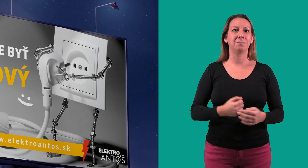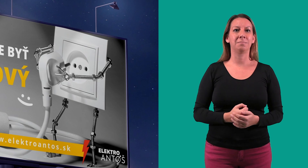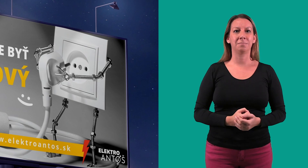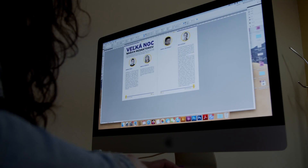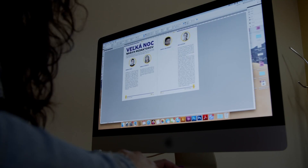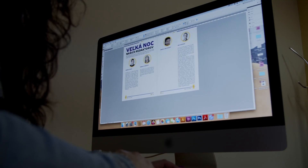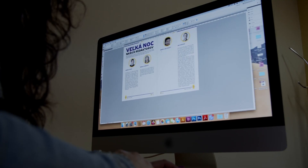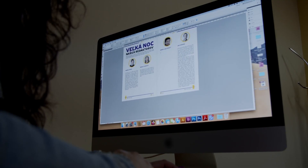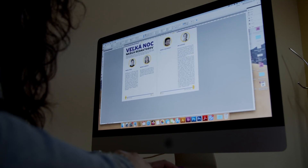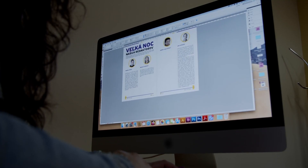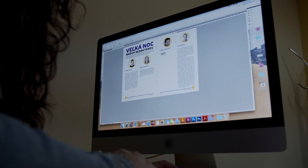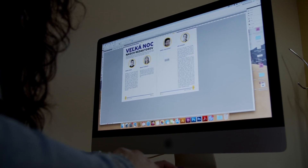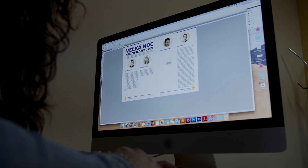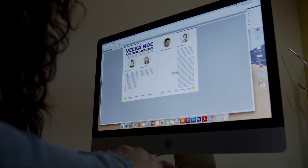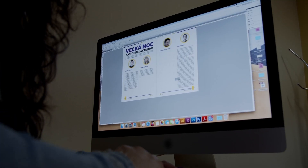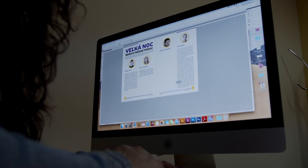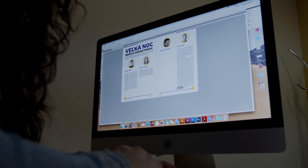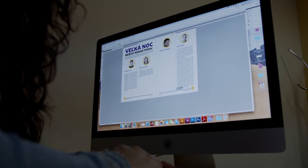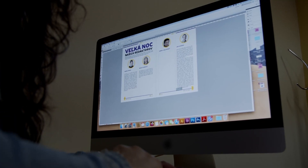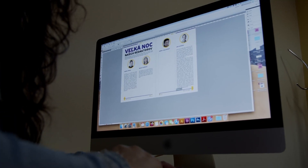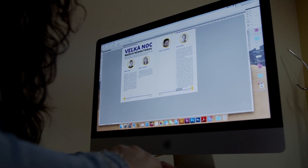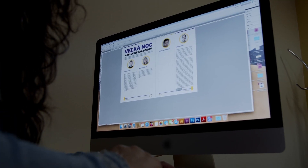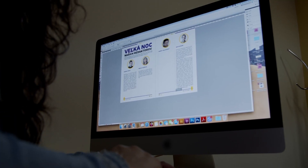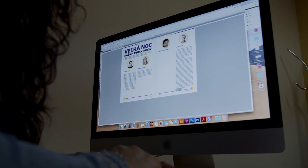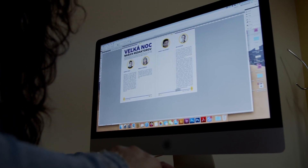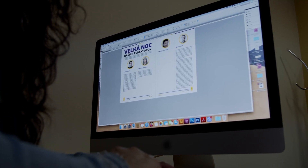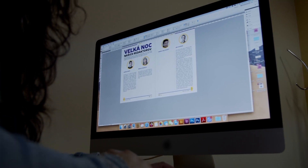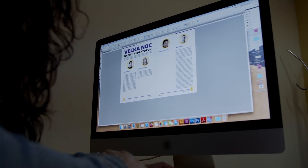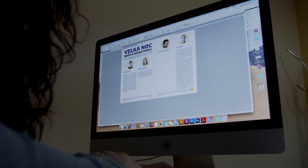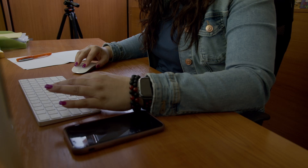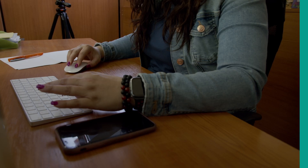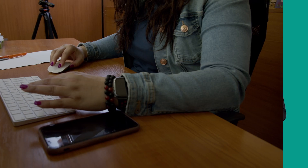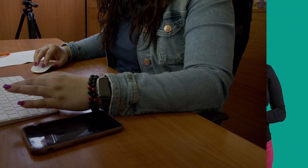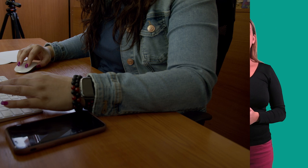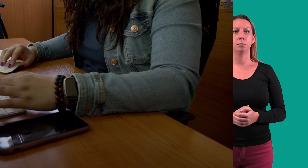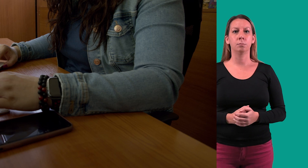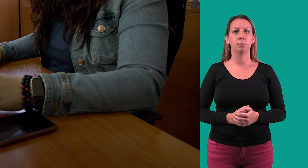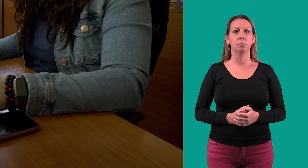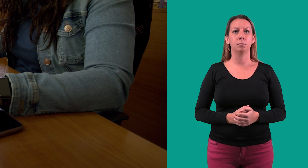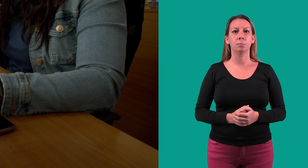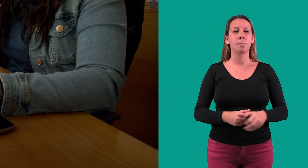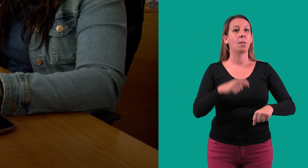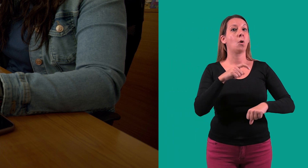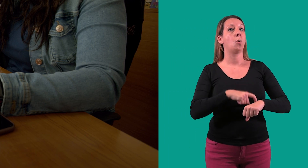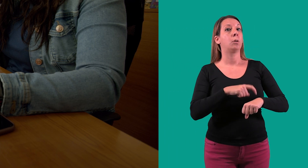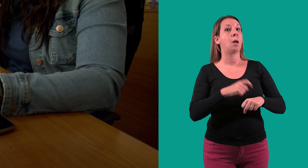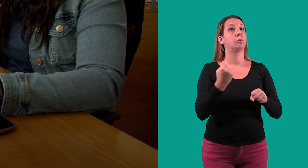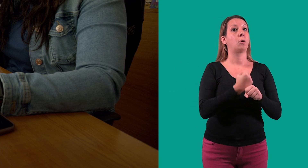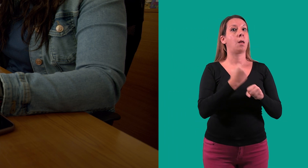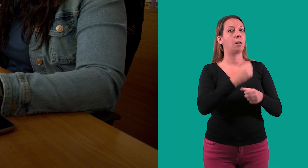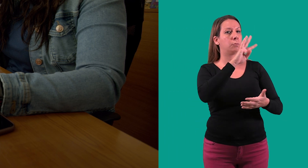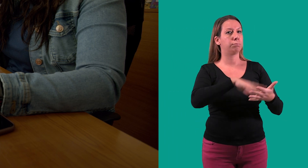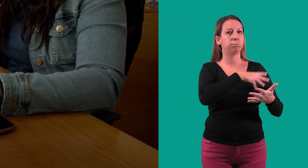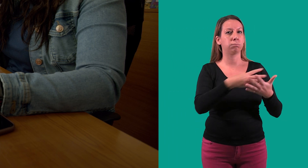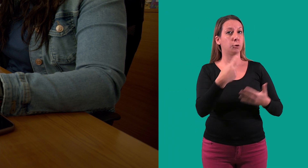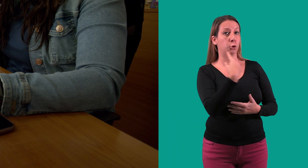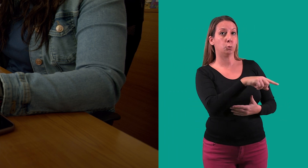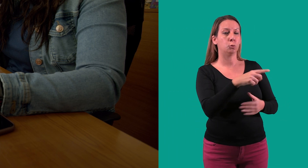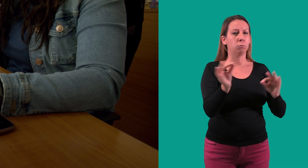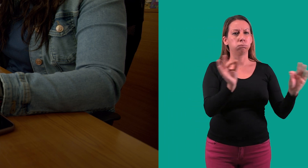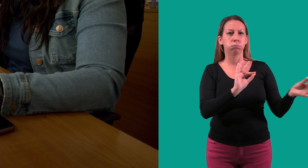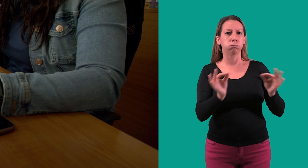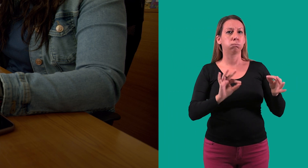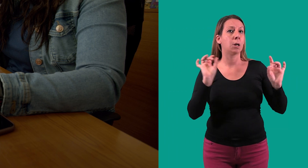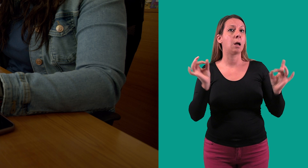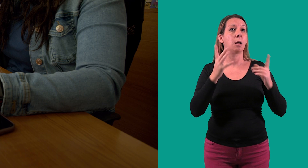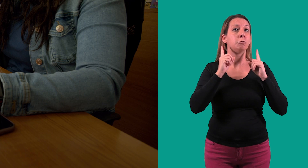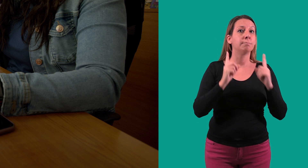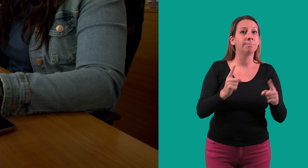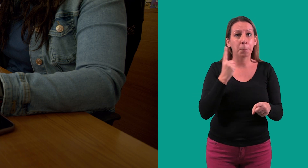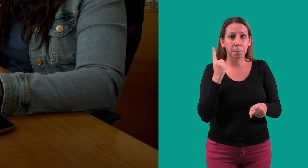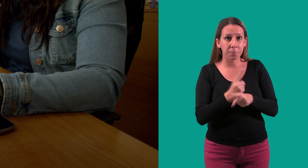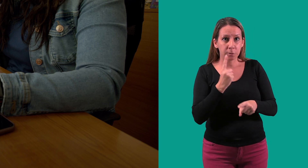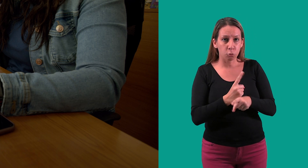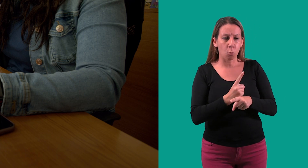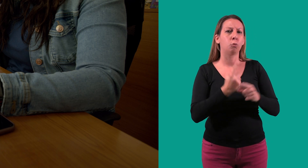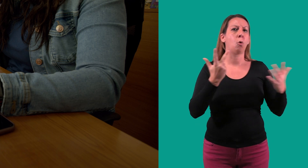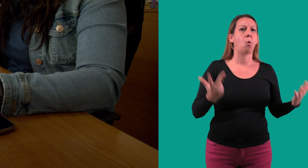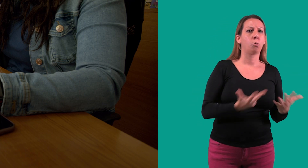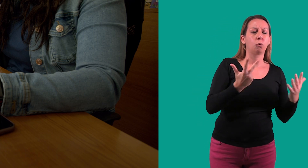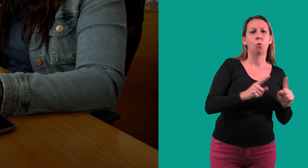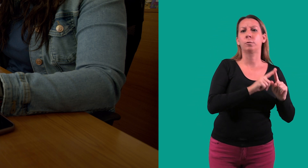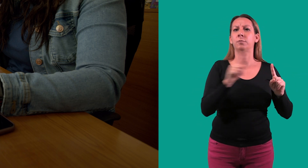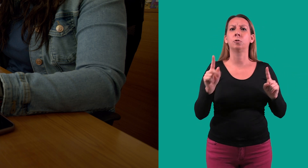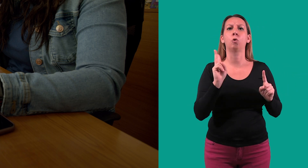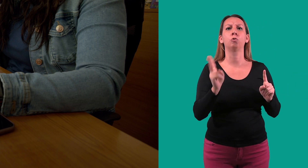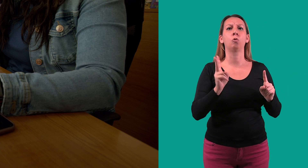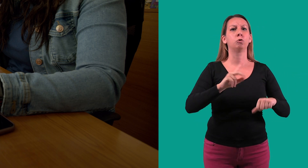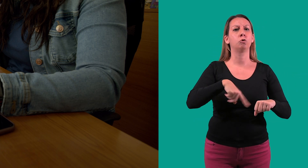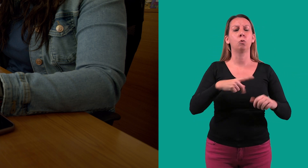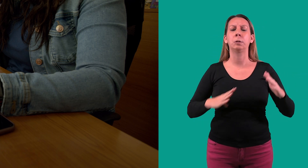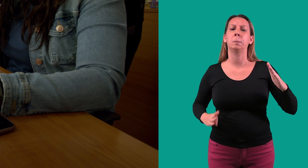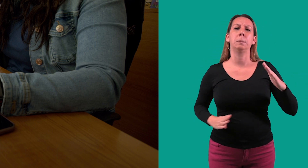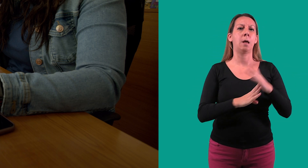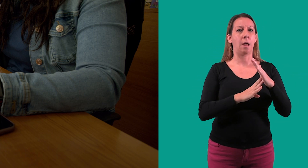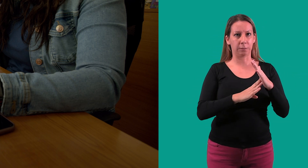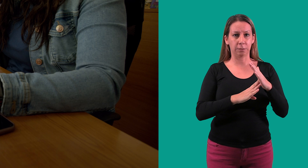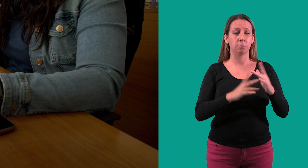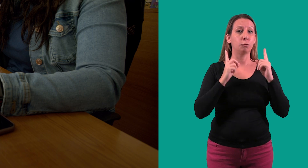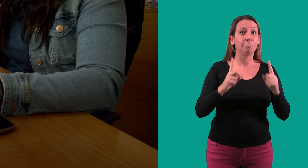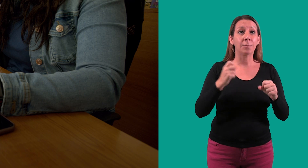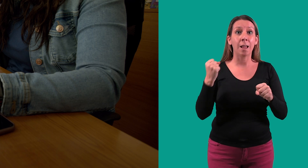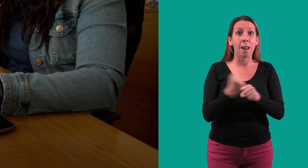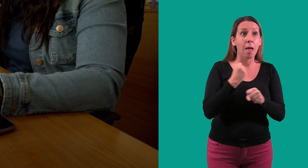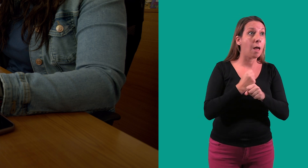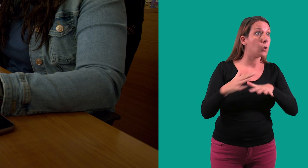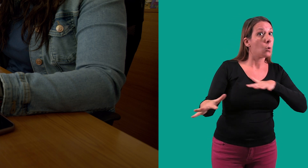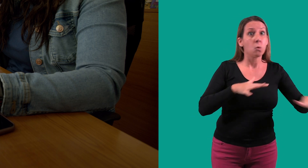Petra regola il suo orario di lavoro a seconda delle necessità, da 8 a un massimo di 12 ore.